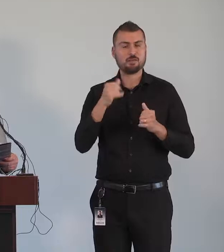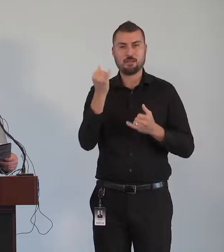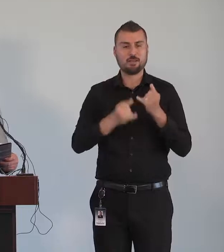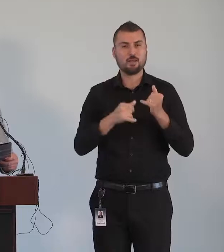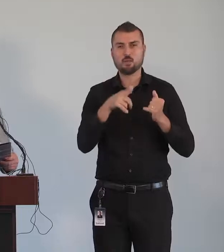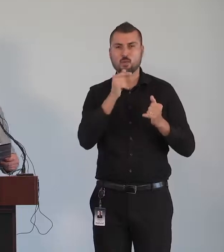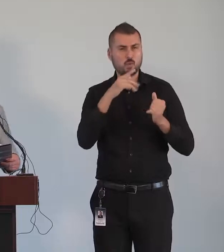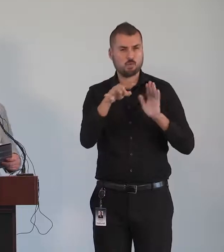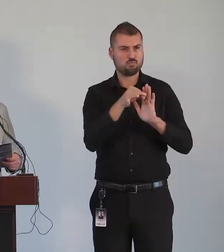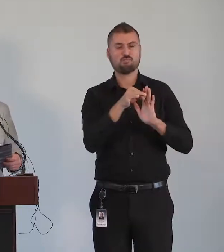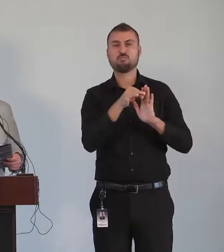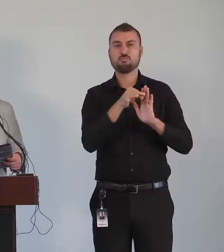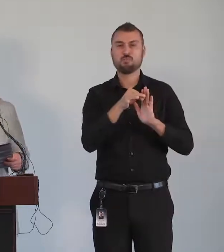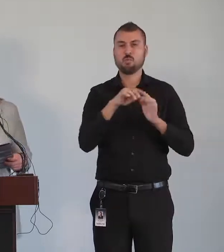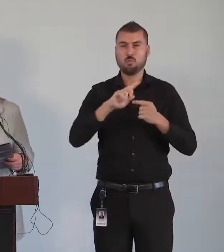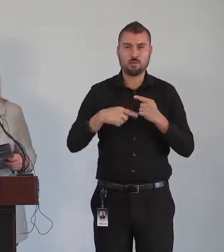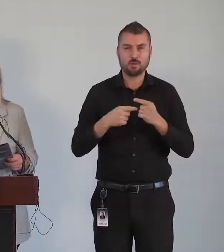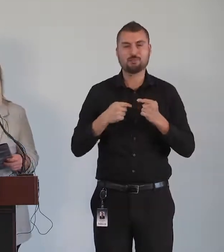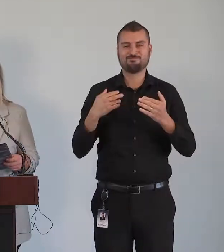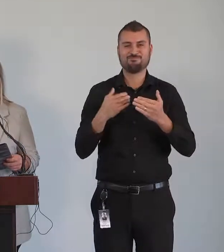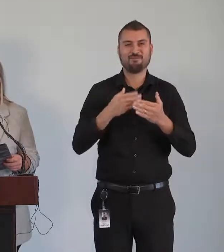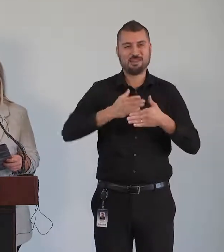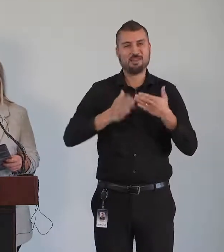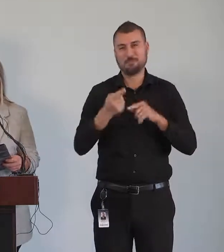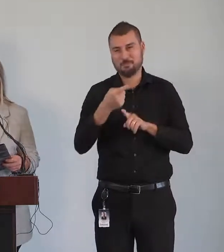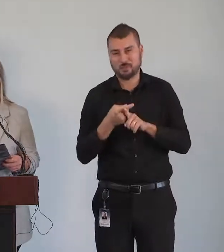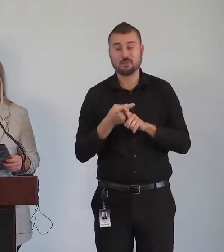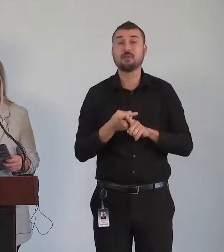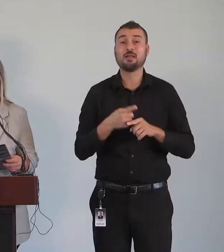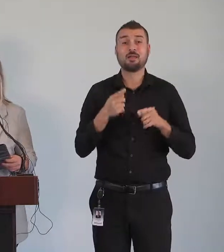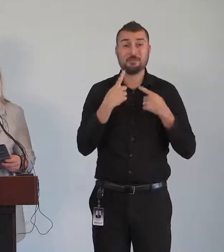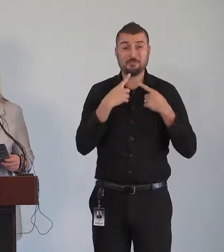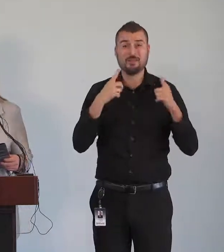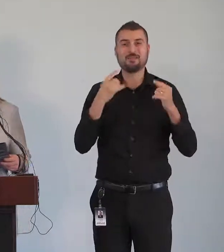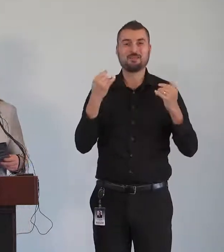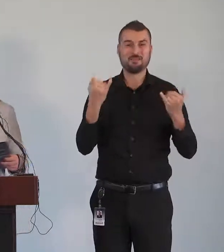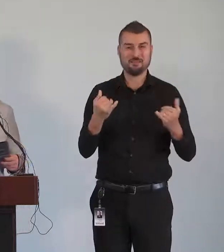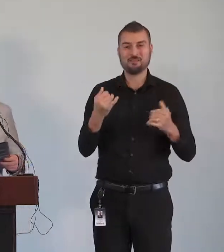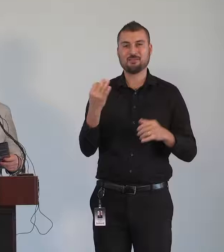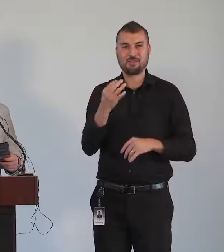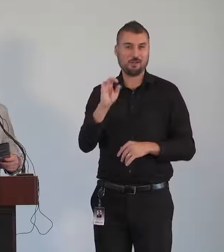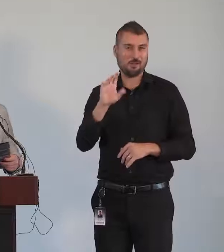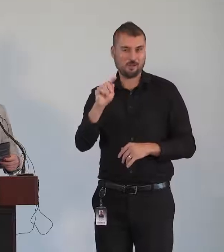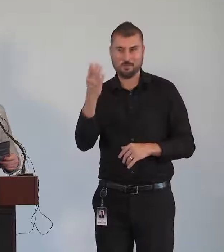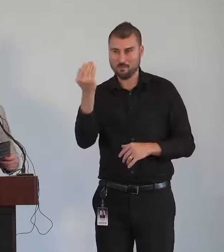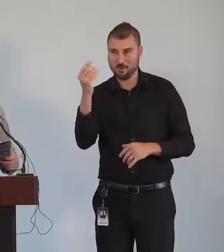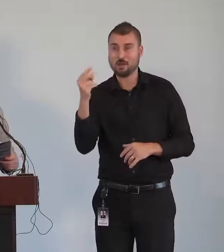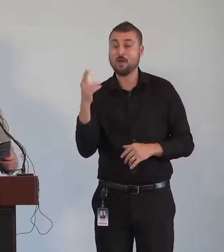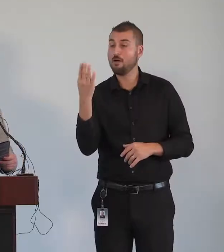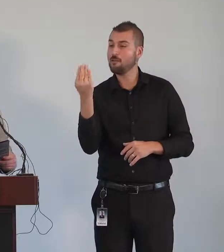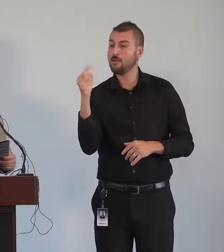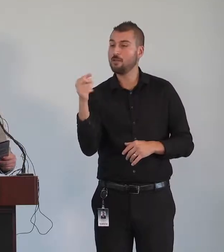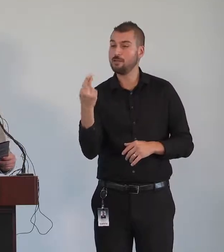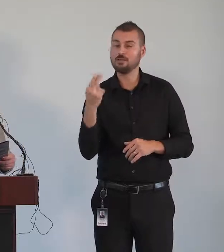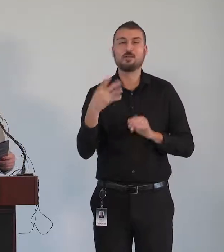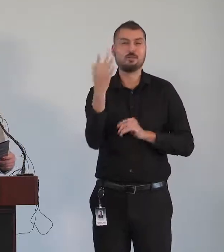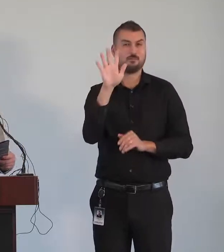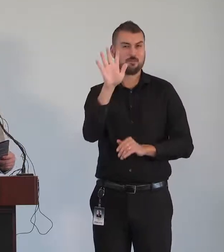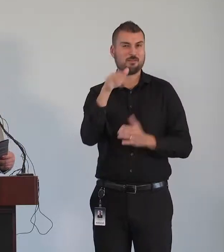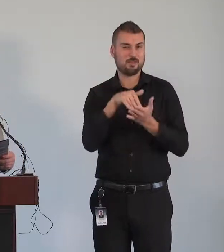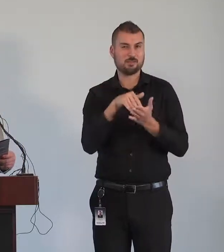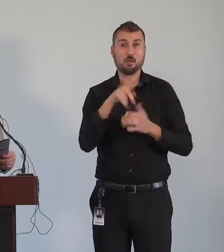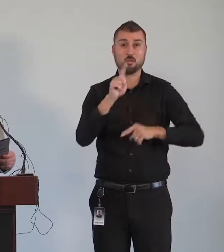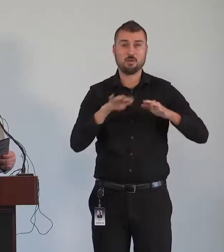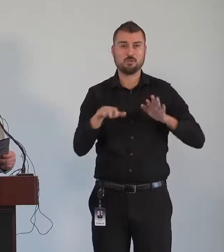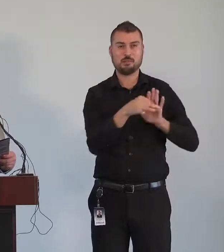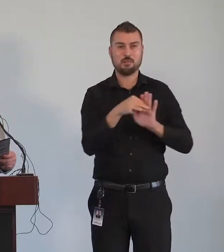fin de mes finalmente este viernes 14 de octubre 5 000 destinatarios seleccionados al azar de